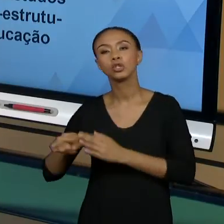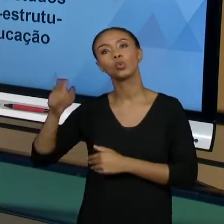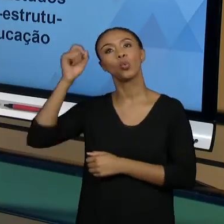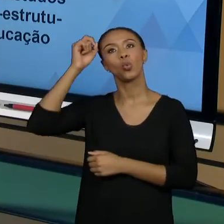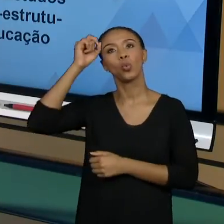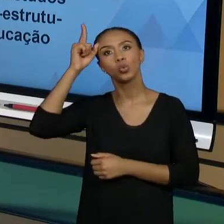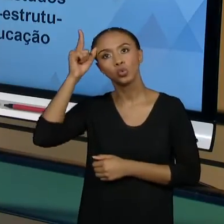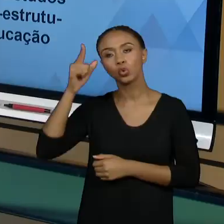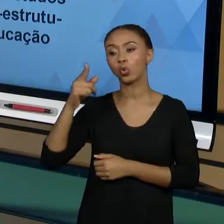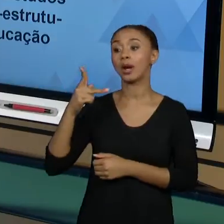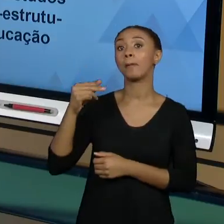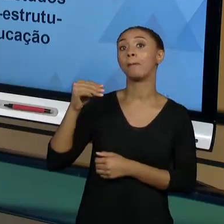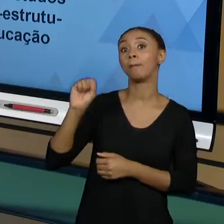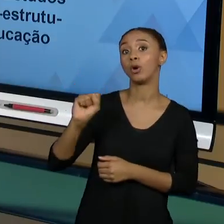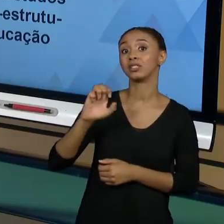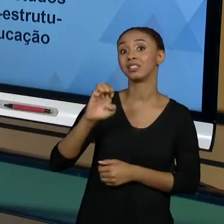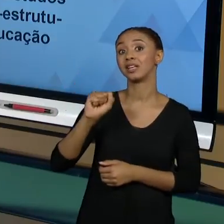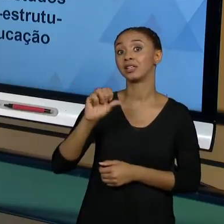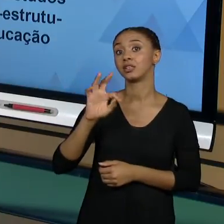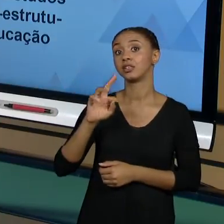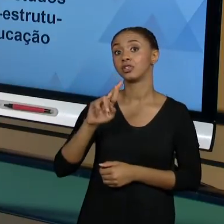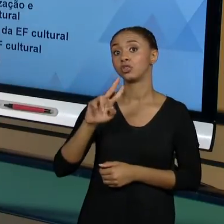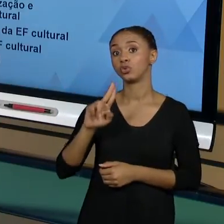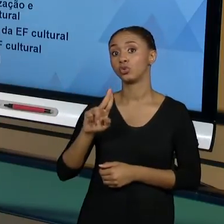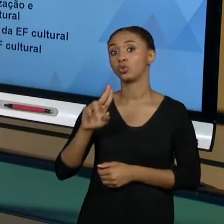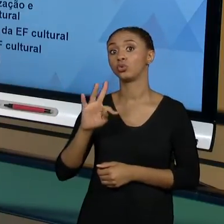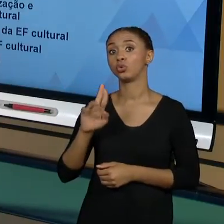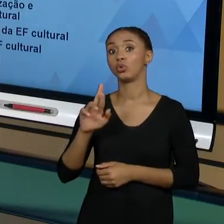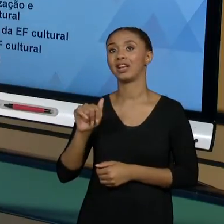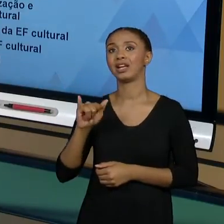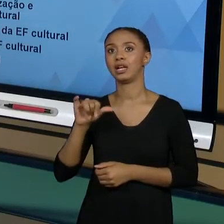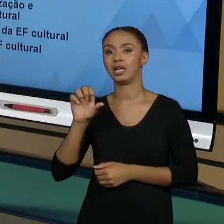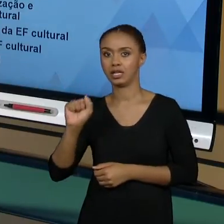CULTURAL". COMO VOCÊS BEM SABEM, NESTA SEMANA,